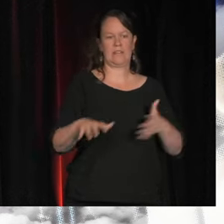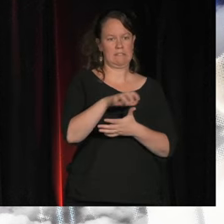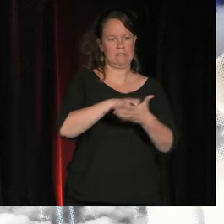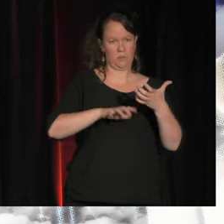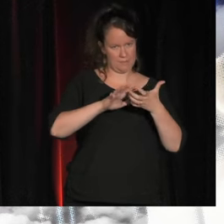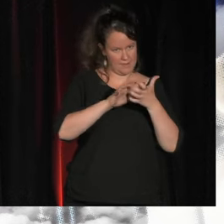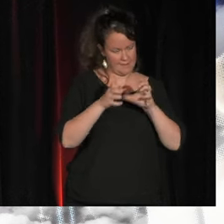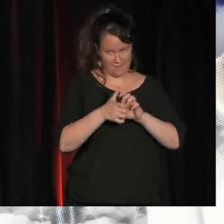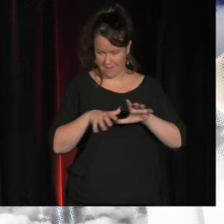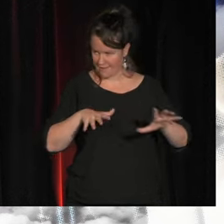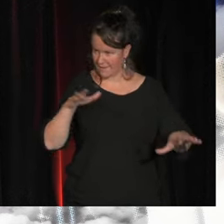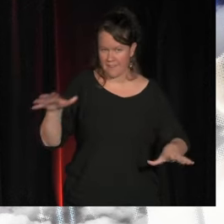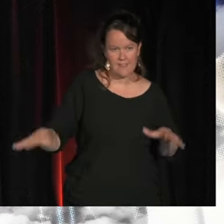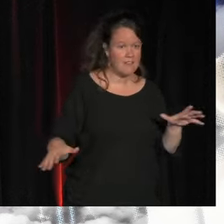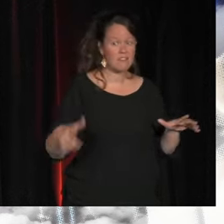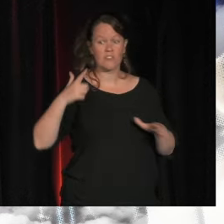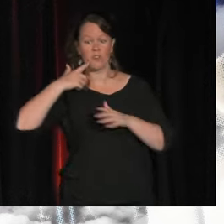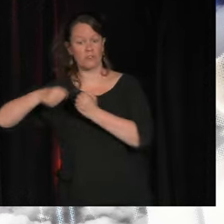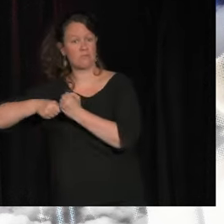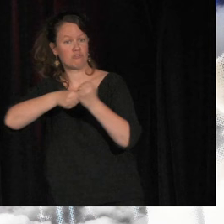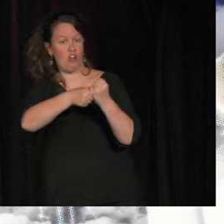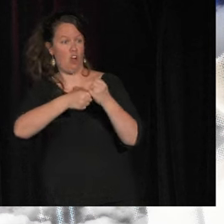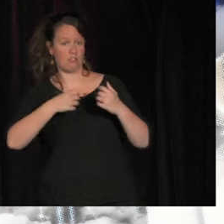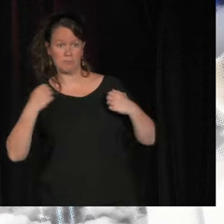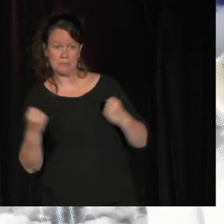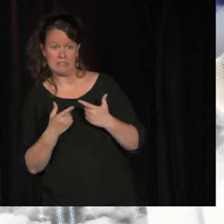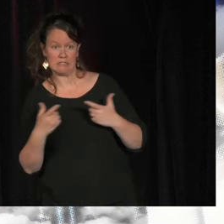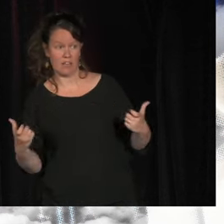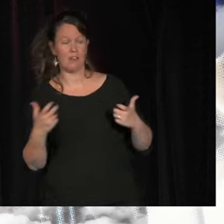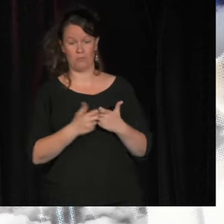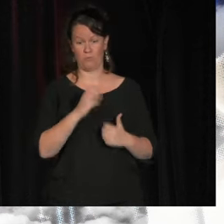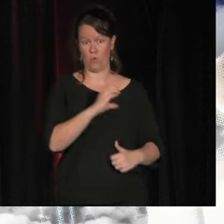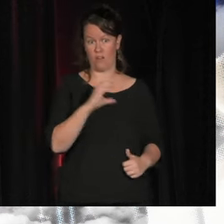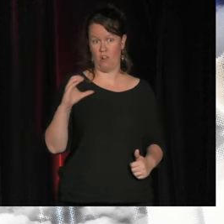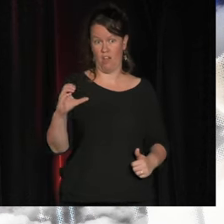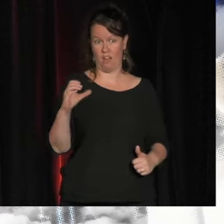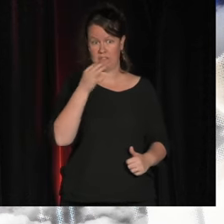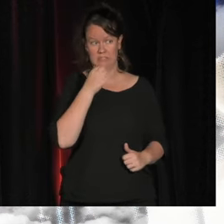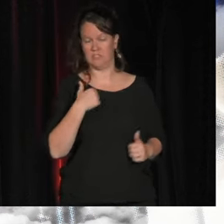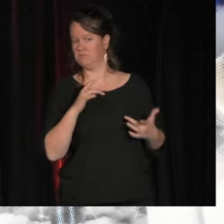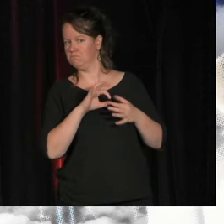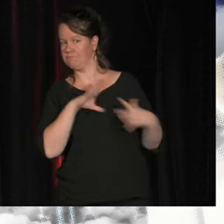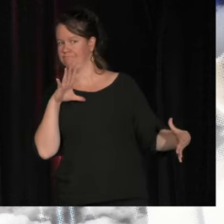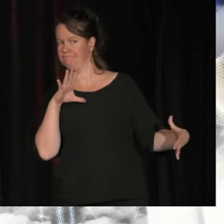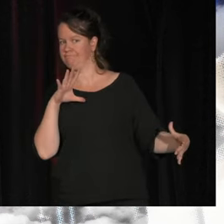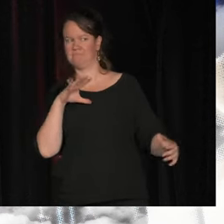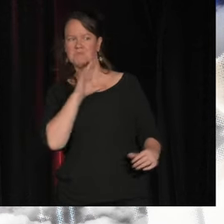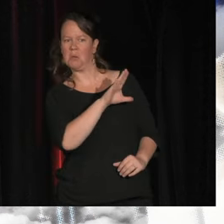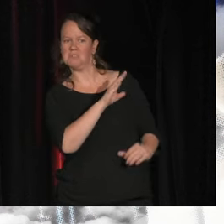qui fait que les publicitaires n'étaient plus là. Coca-Cola s'est fendu d'un communiqué en expliquant qu'ils ne s'associaient pas avec des gens comme ça, etc.